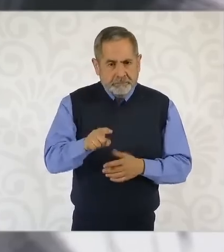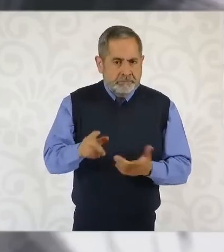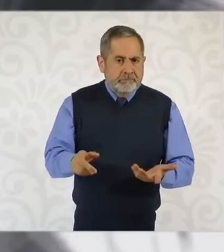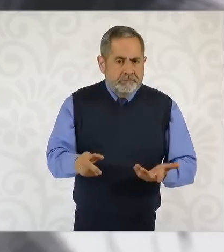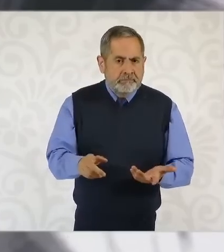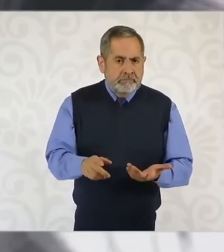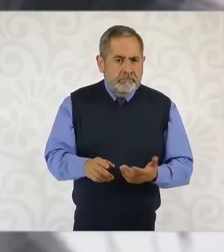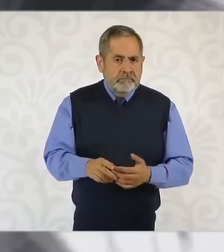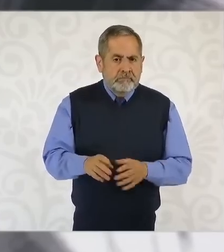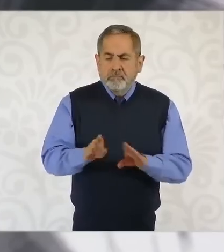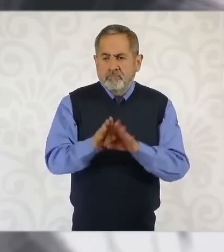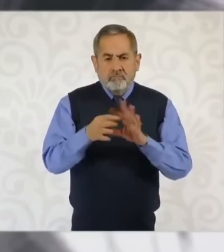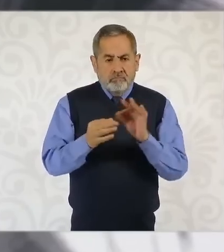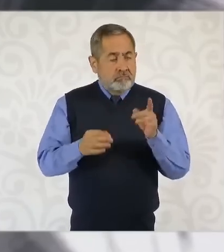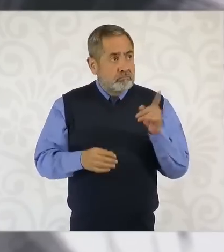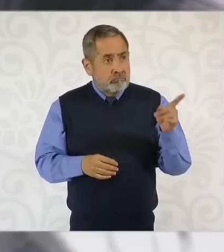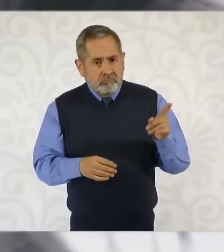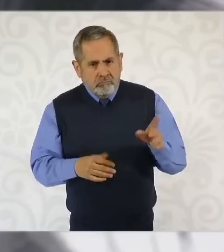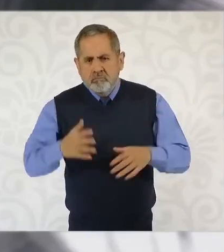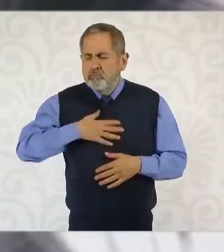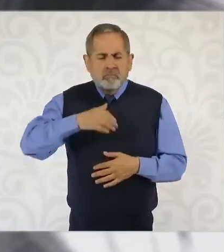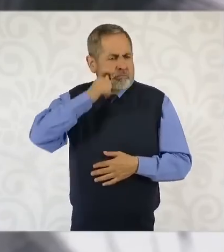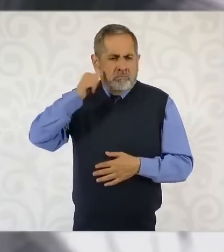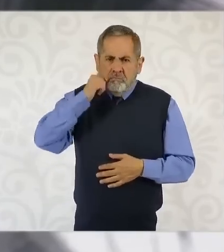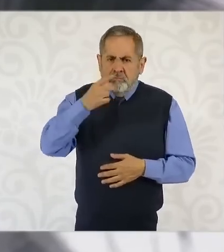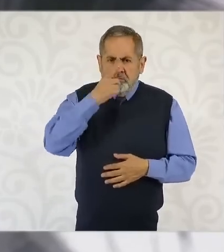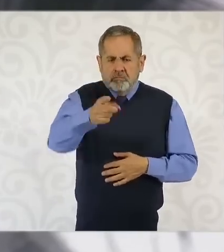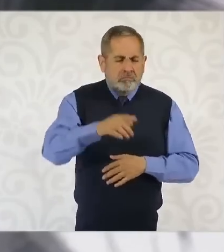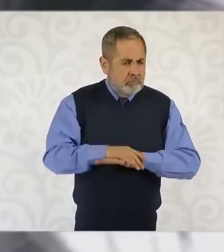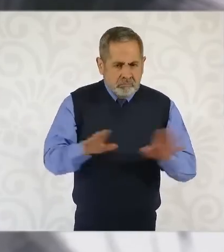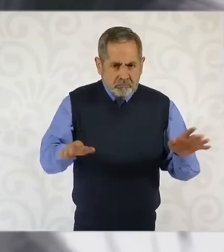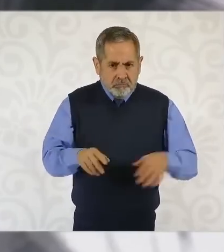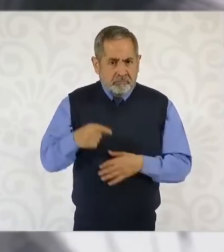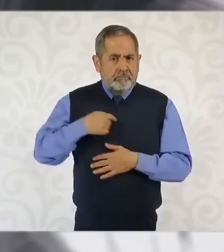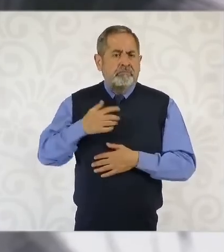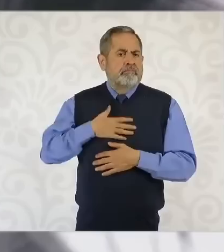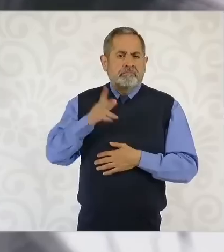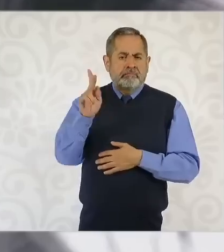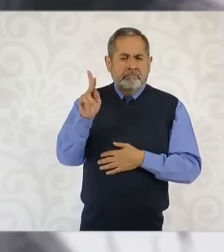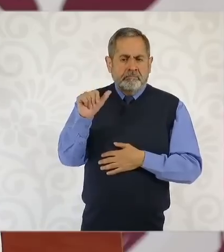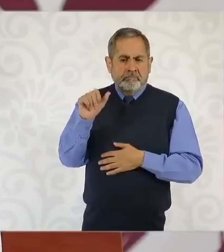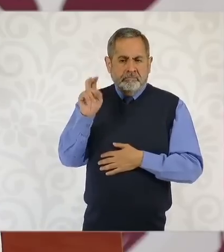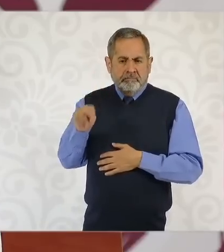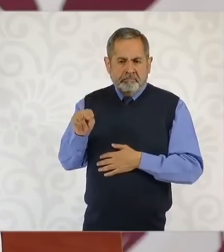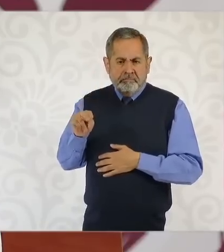todas maneras si ellos como lo dije ayer nosotros este plan Ya lo tenemos desde hace tiempo desde